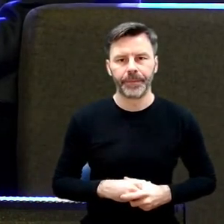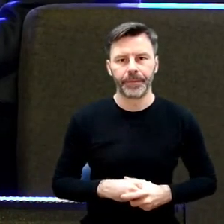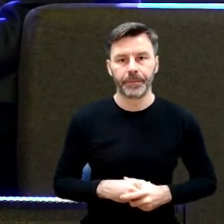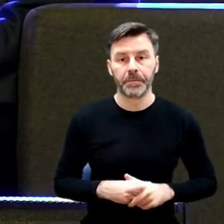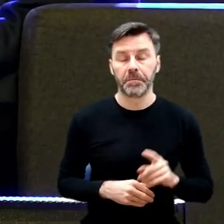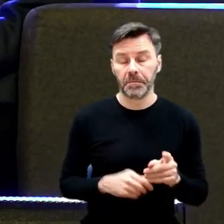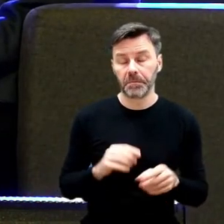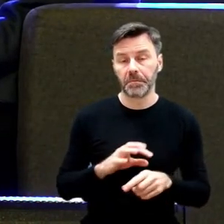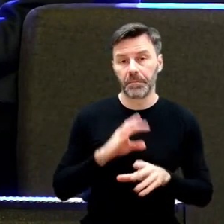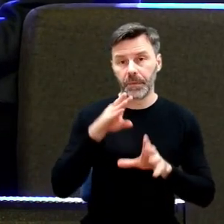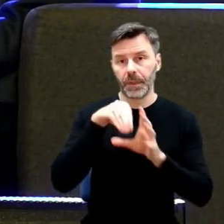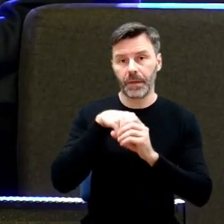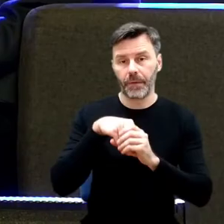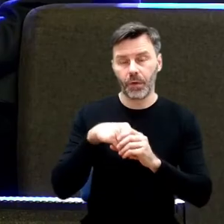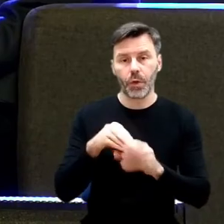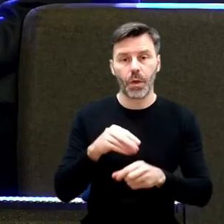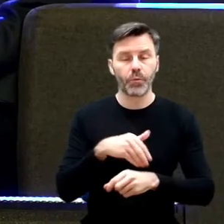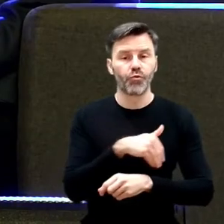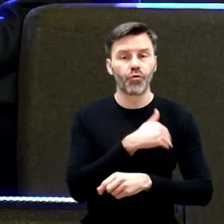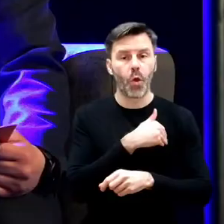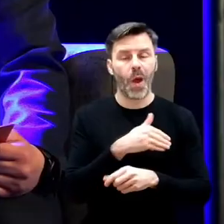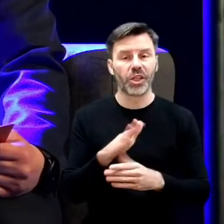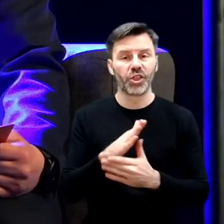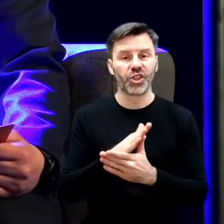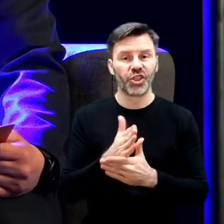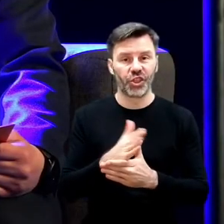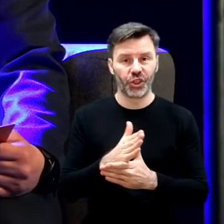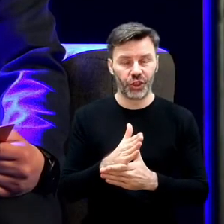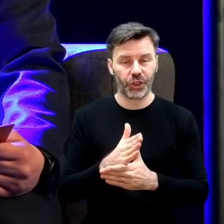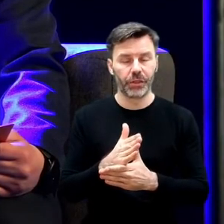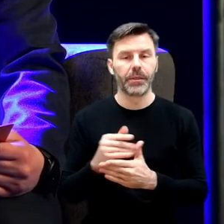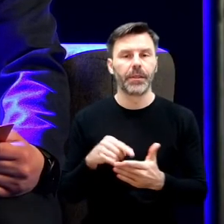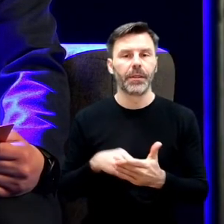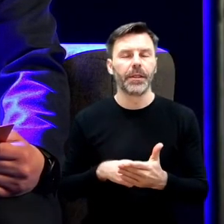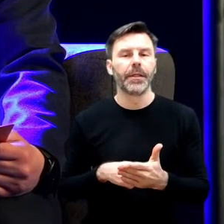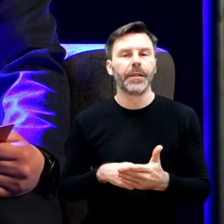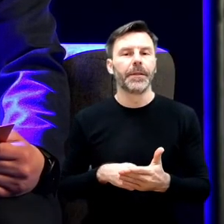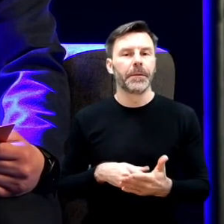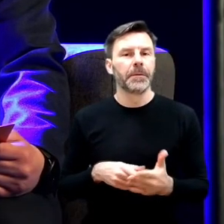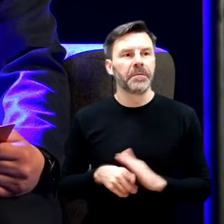w której kierunki są dedykowane też pod potrzeby lokalnego rynku.